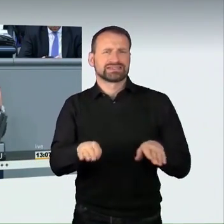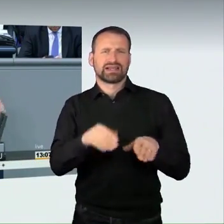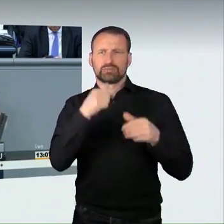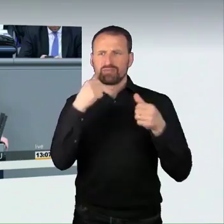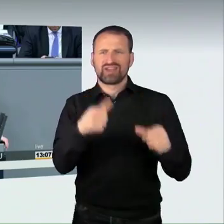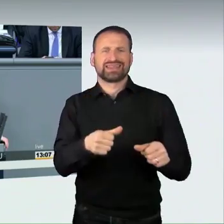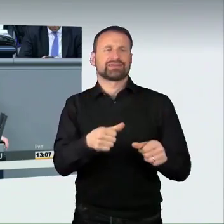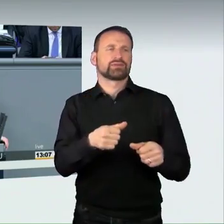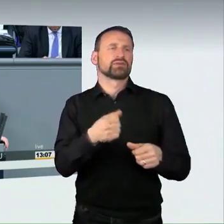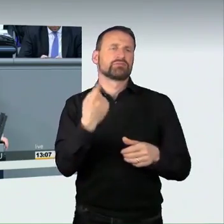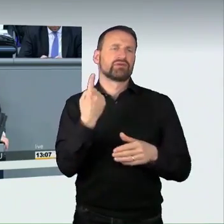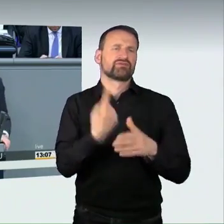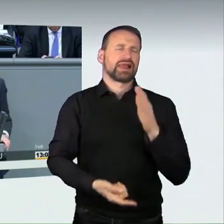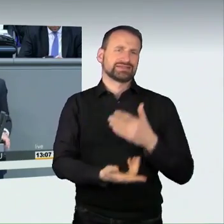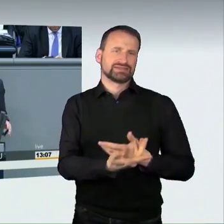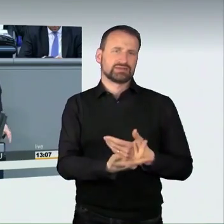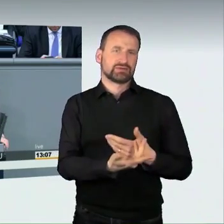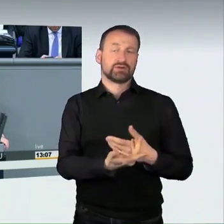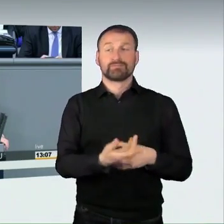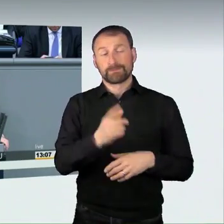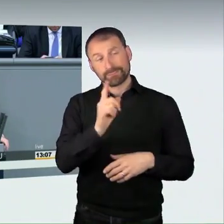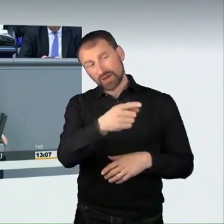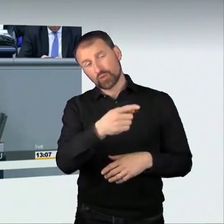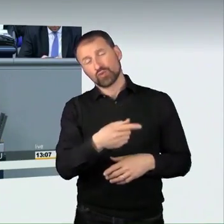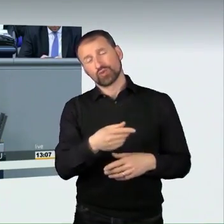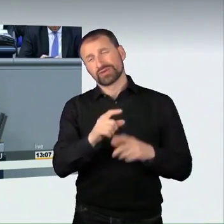der Eigenbedarfskündigung, das Sie immer wieder anführen: